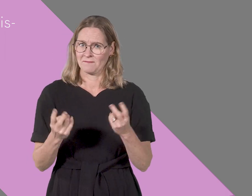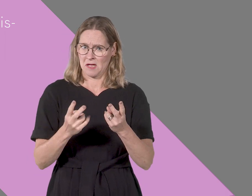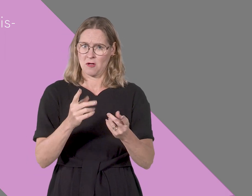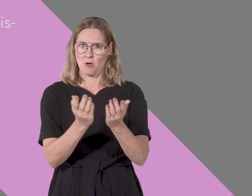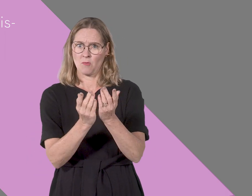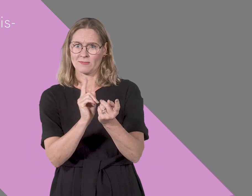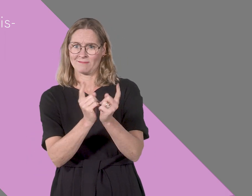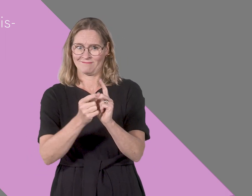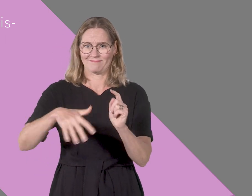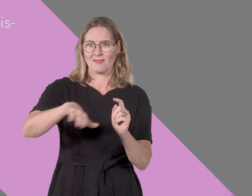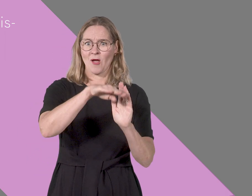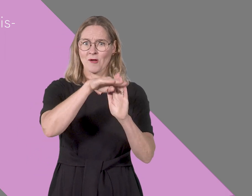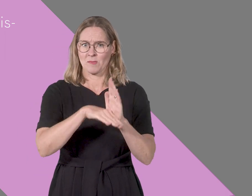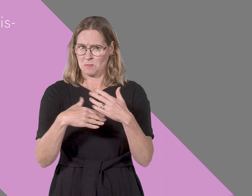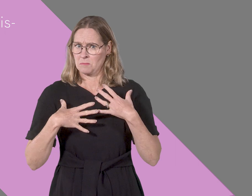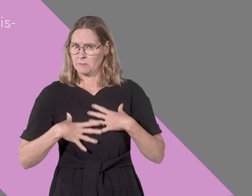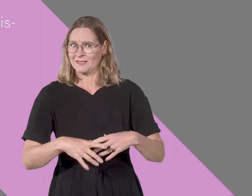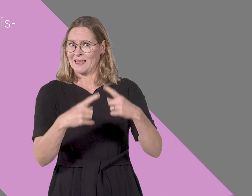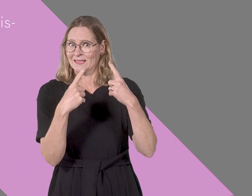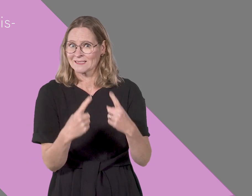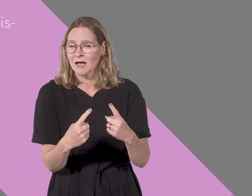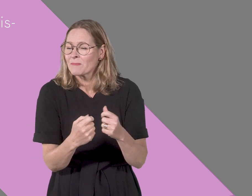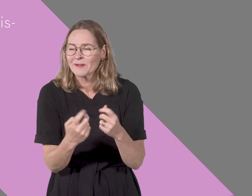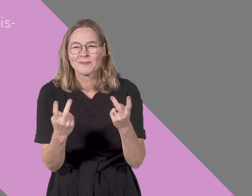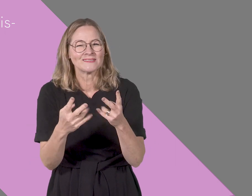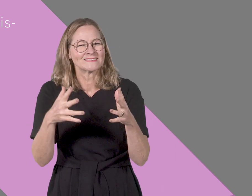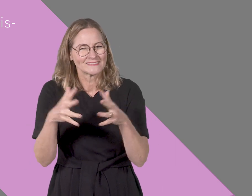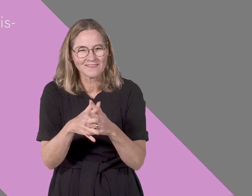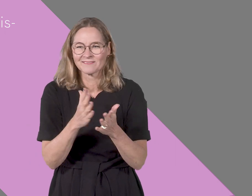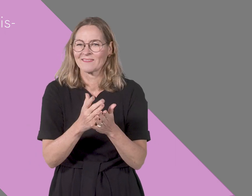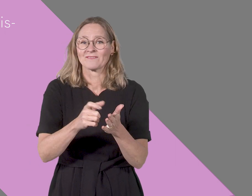Vaikka koulutapaamisen ohjelma olikin mielenkiintoinen, oli selvää, -